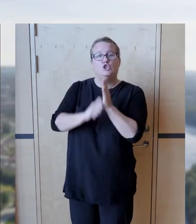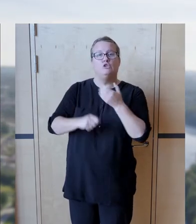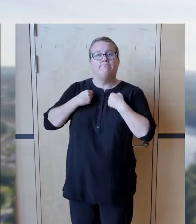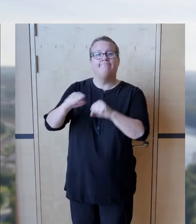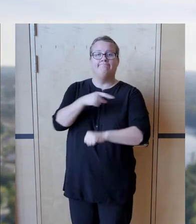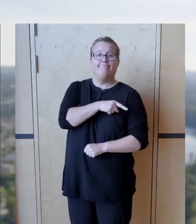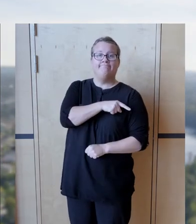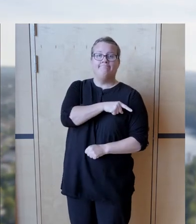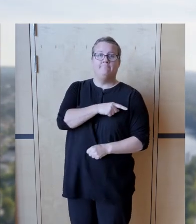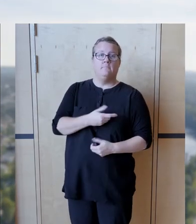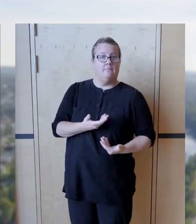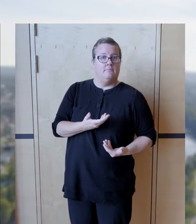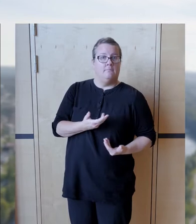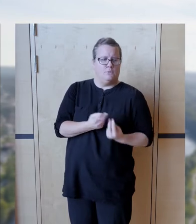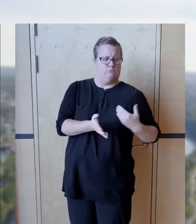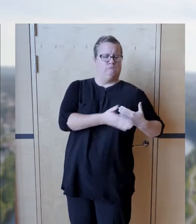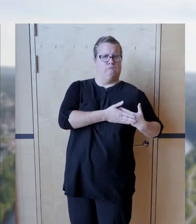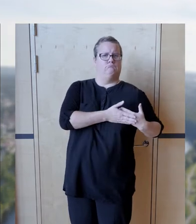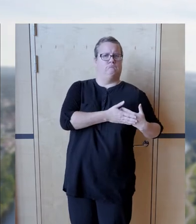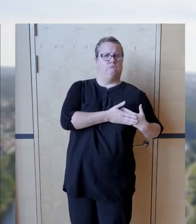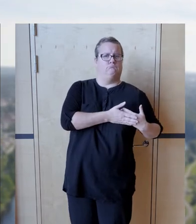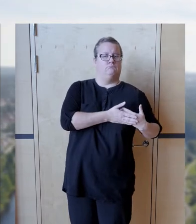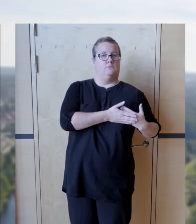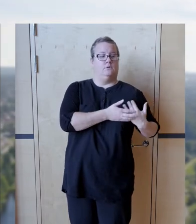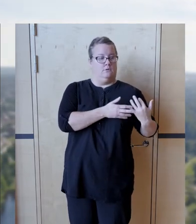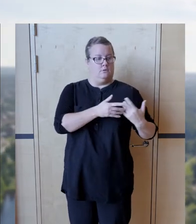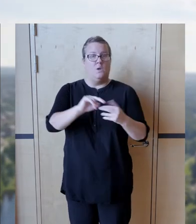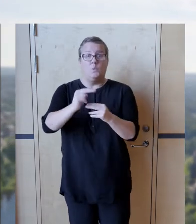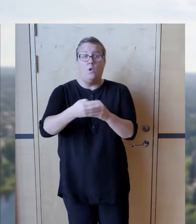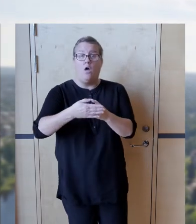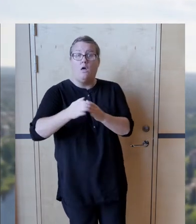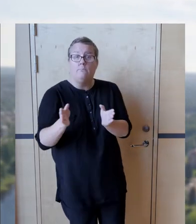Chatt öppna upp dem nu Hade de rätt